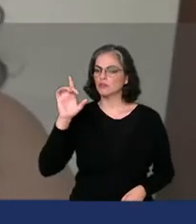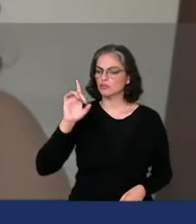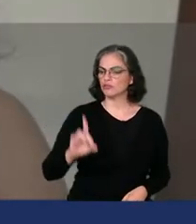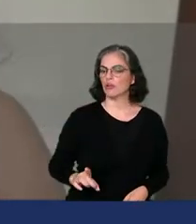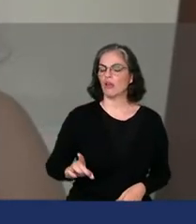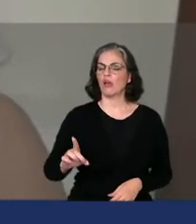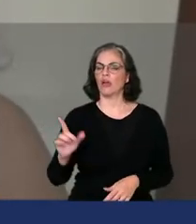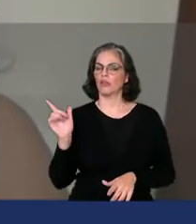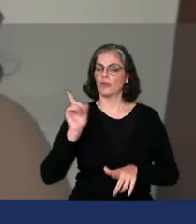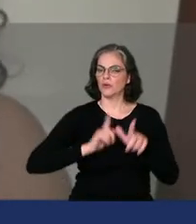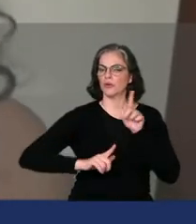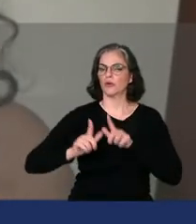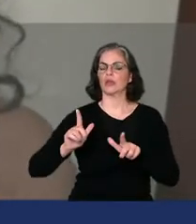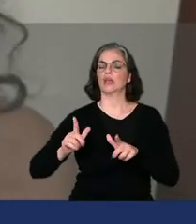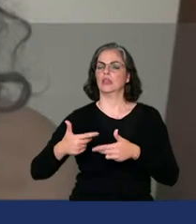SEJAM TAMBÉM PROTAGONISTAS DESSA HISTÓRIA DE CULTURA.